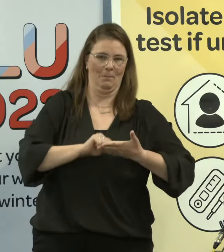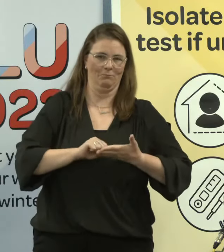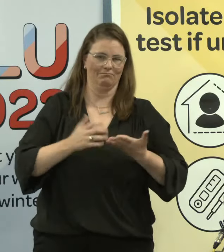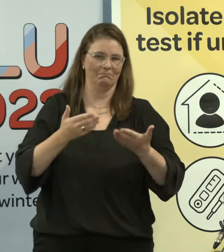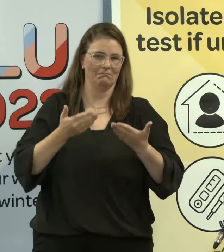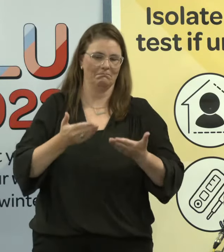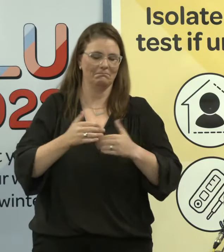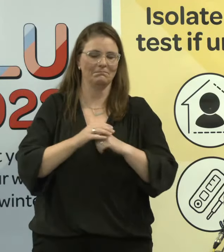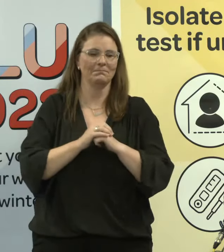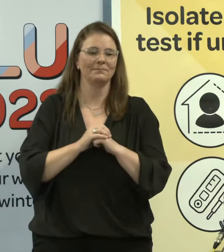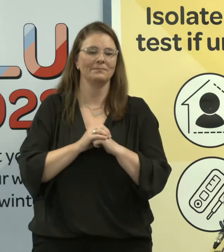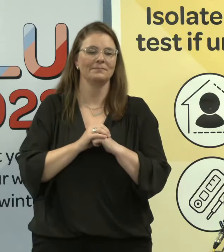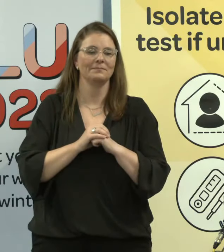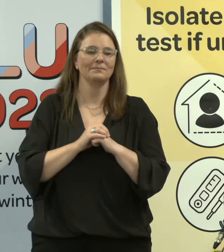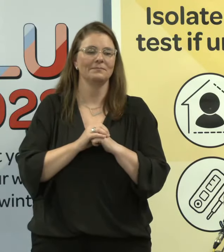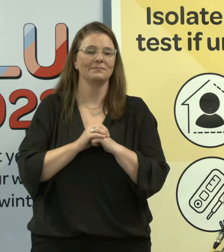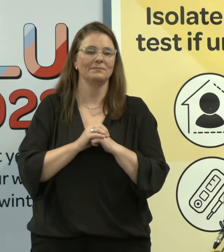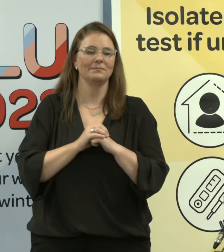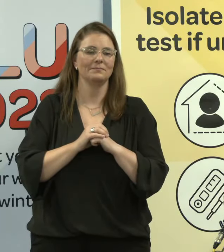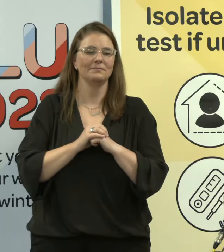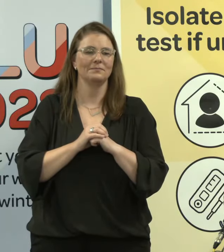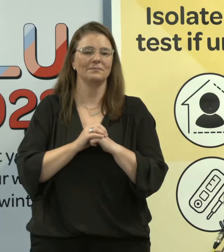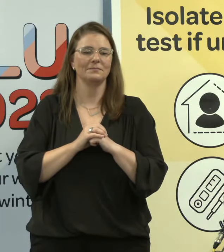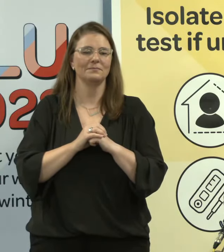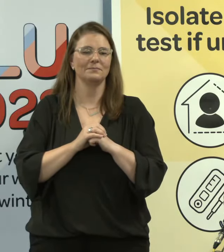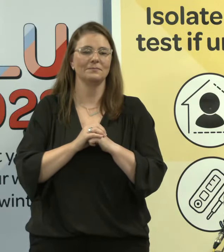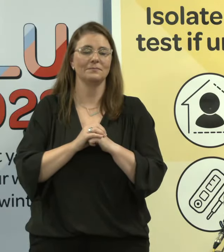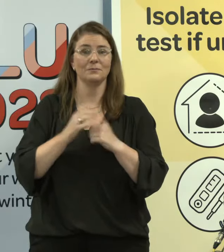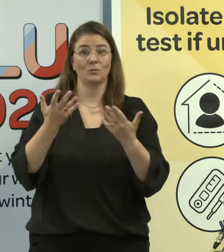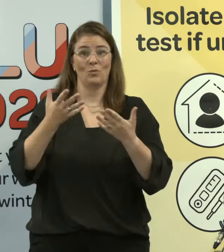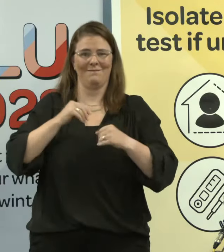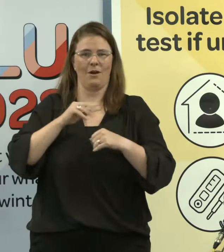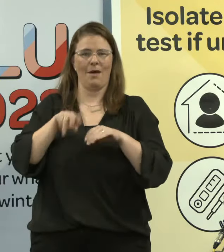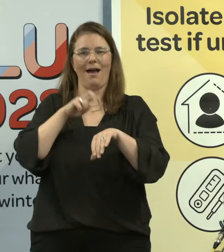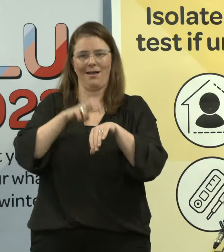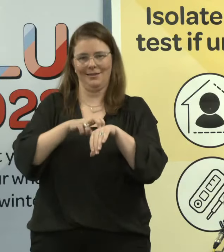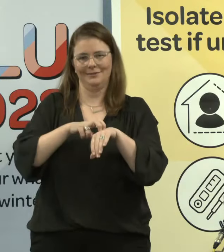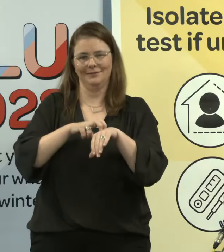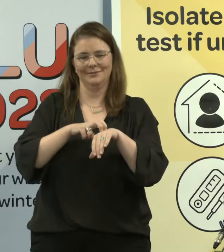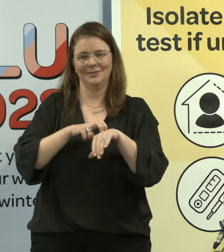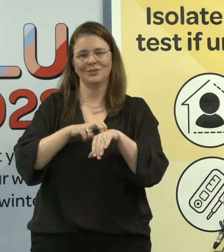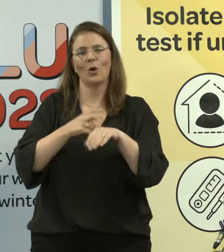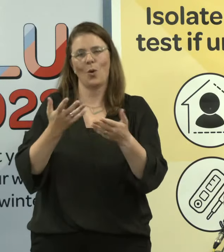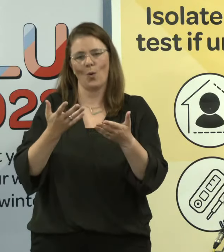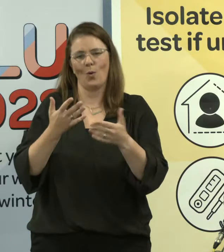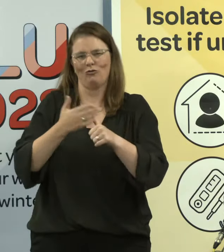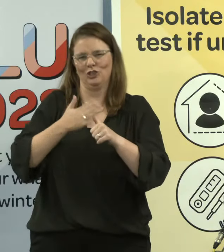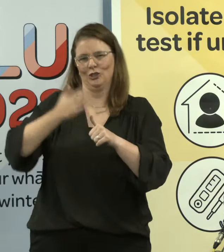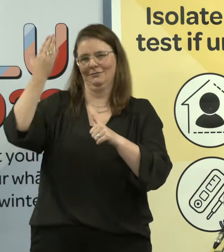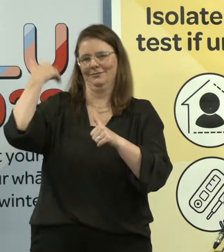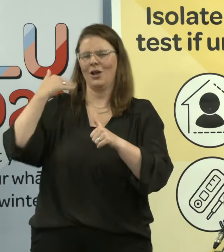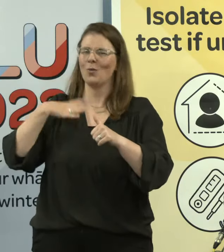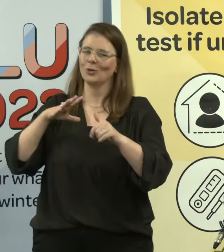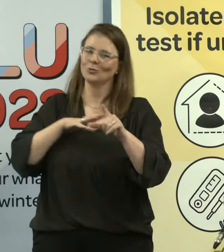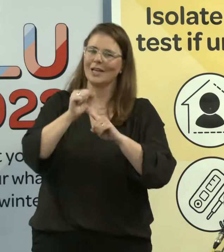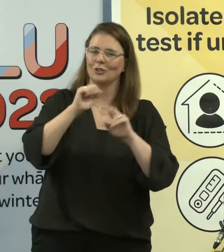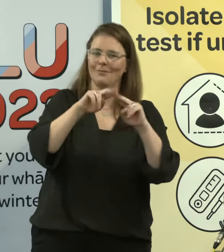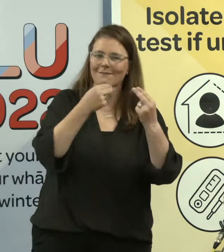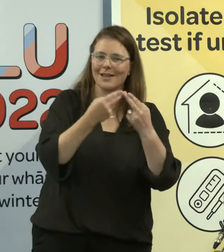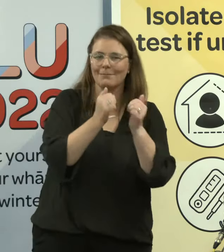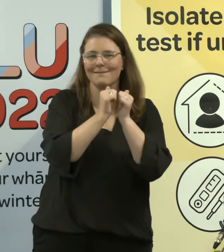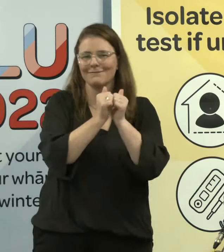hoki mai ki Aotearoa. Kei te